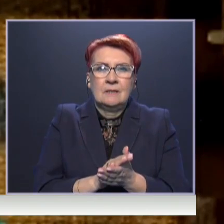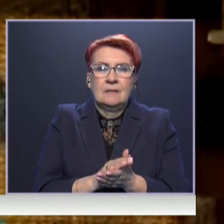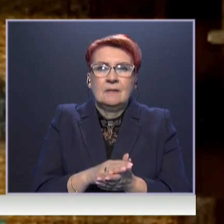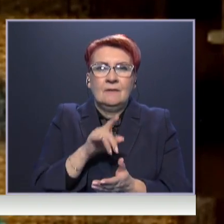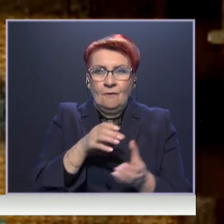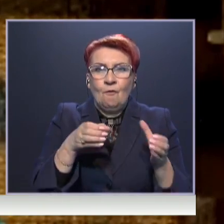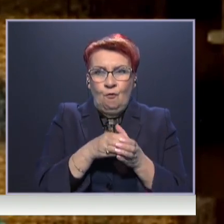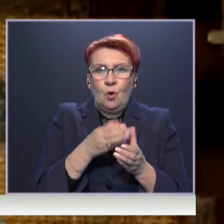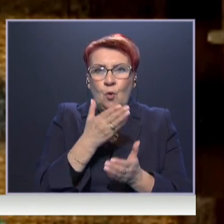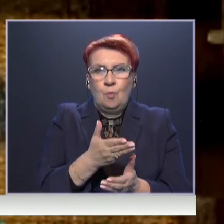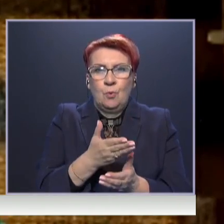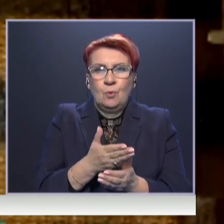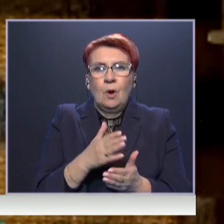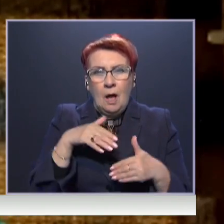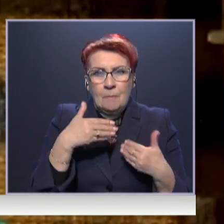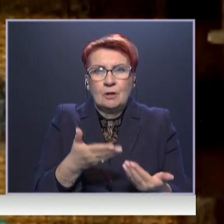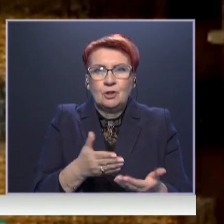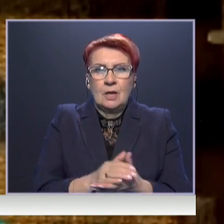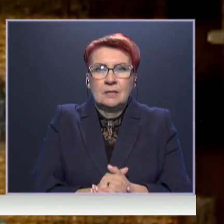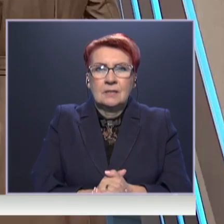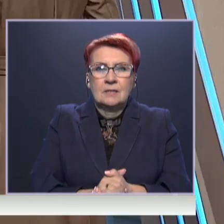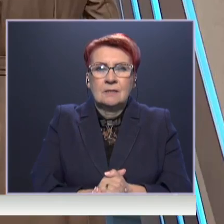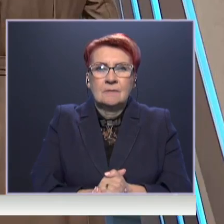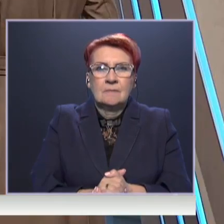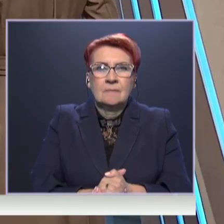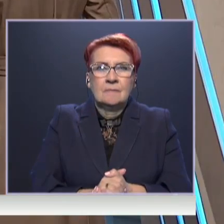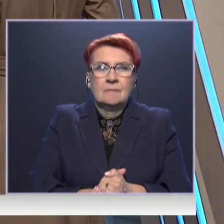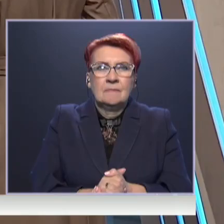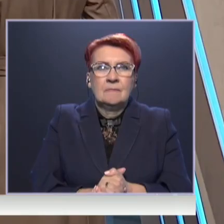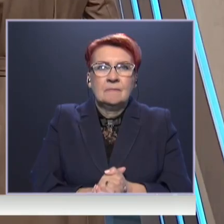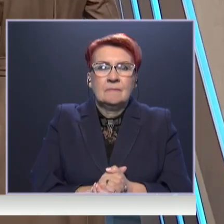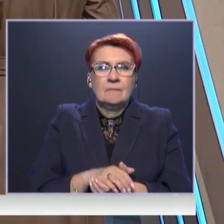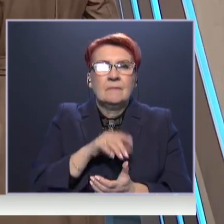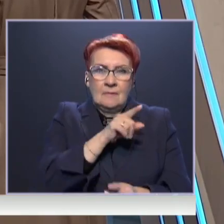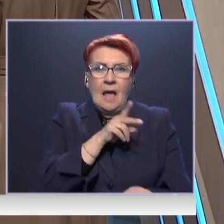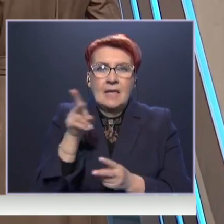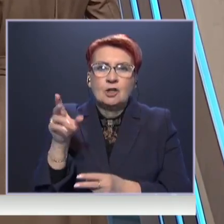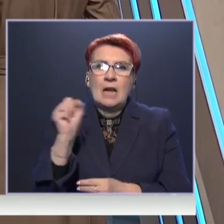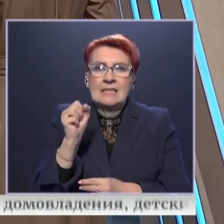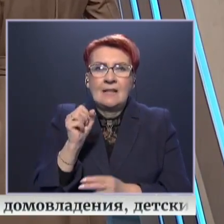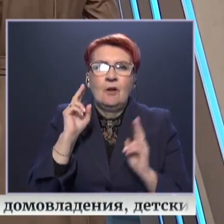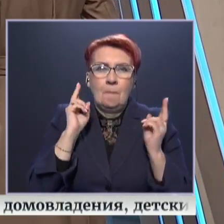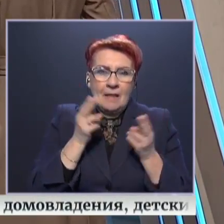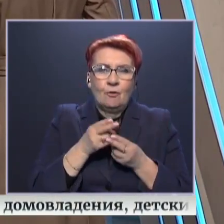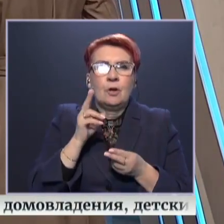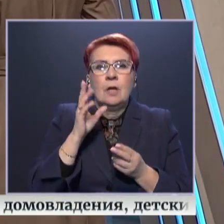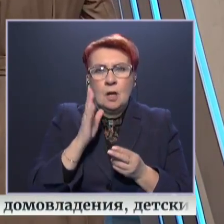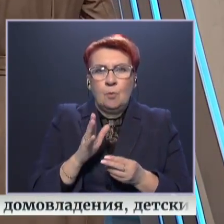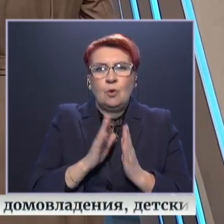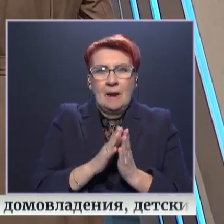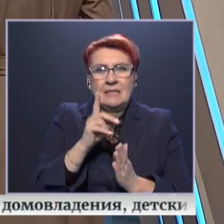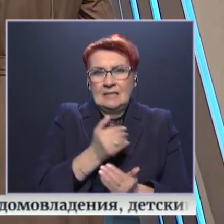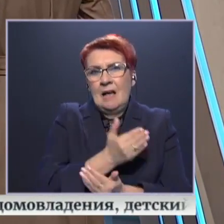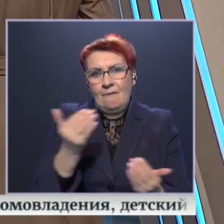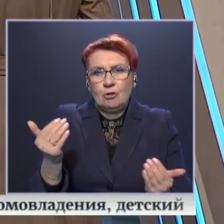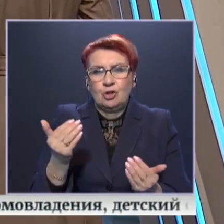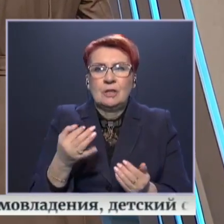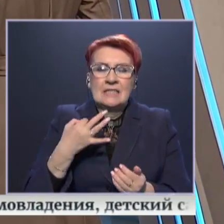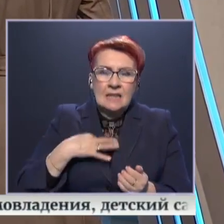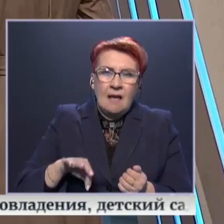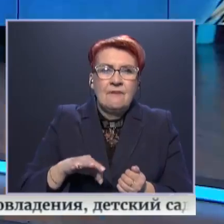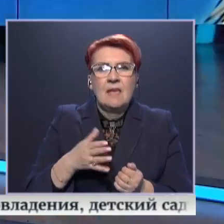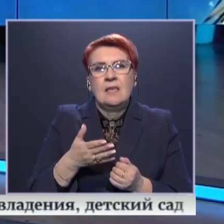и возить для Александровская и будут молиться